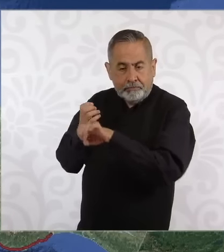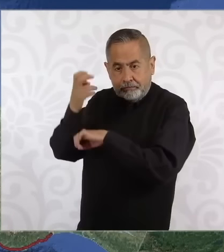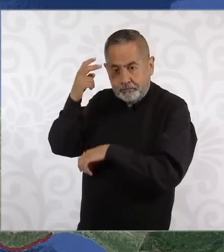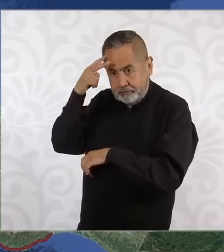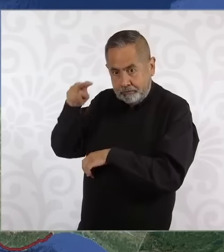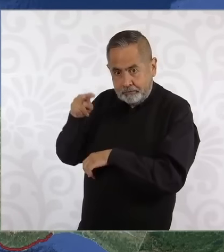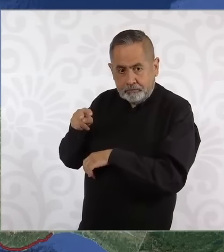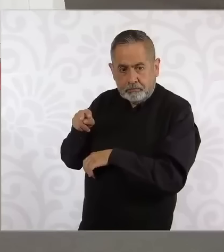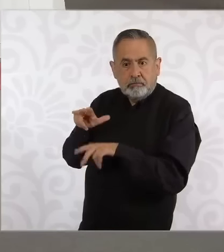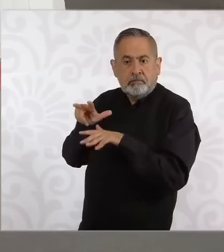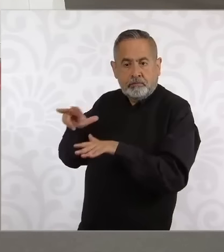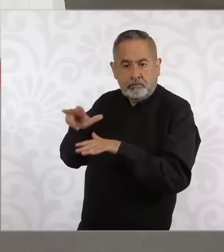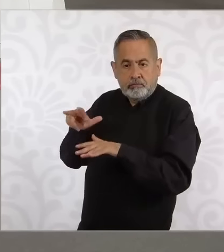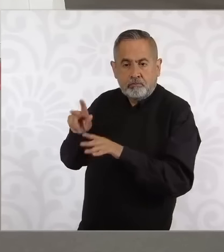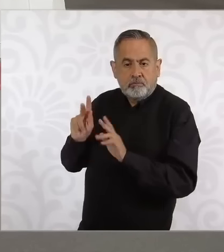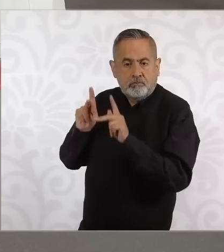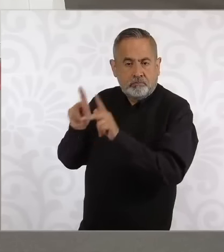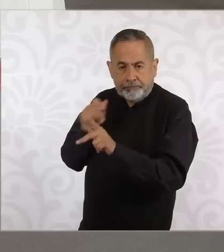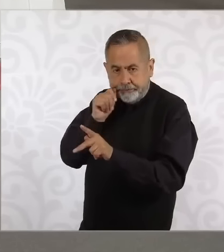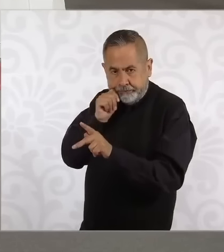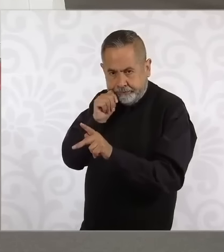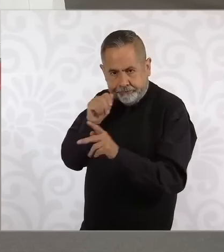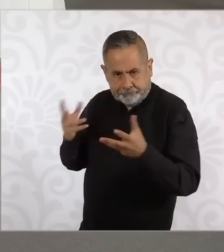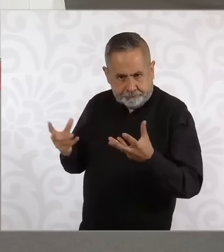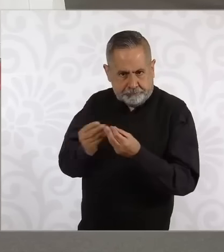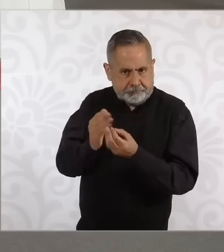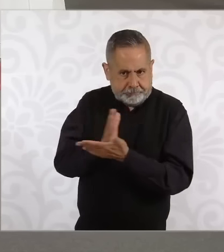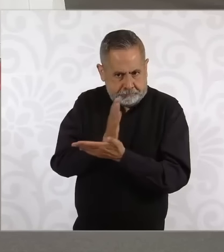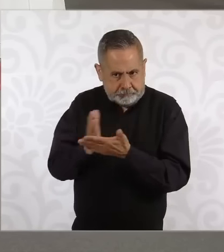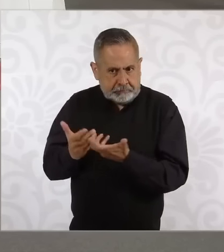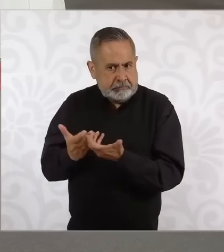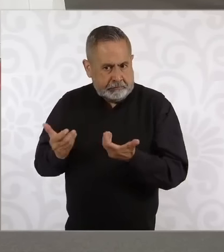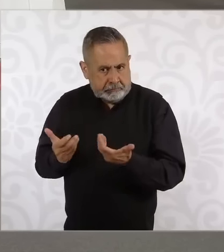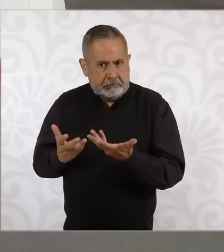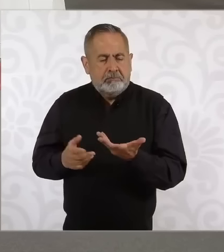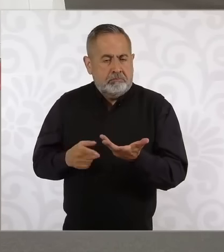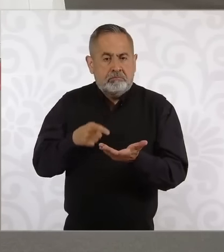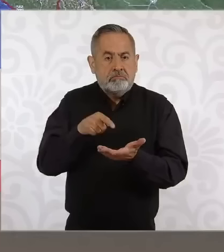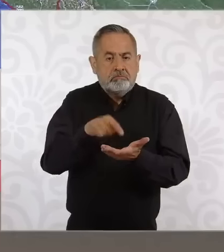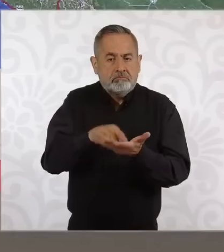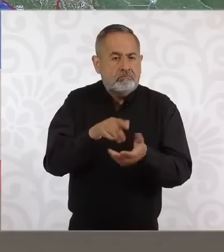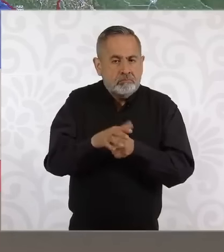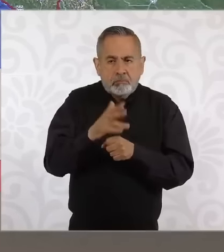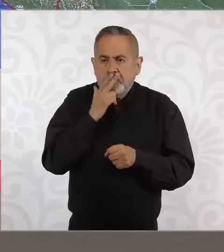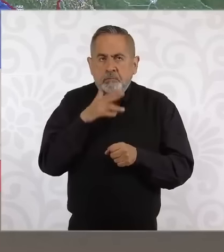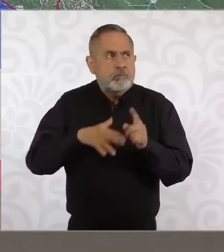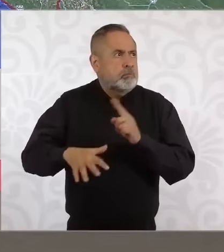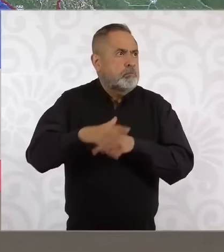18 puentes, alimentación que va aparte y pues sí, y además está toda la conservación y ahora este